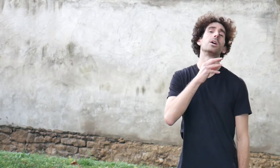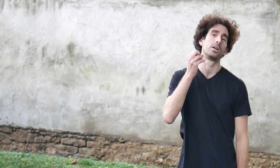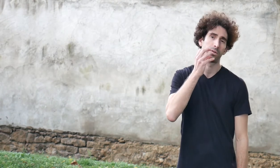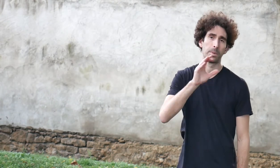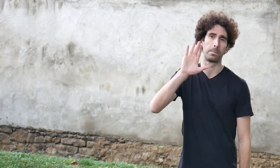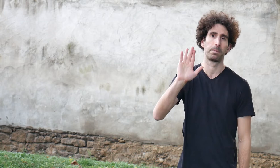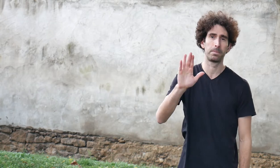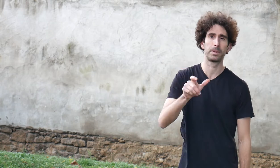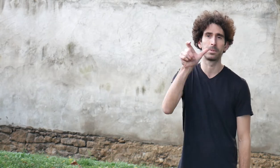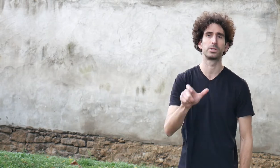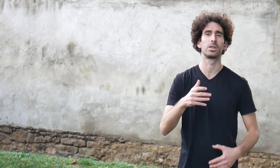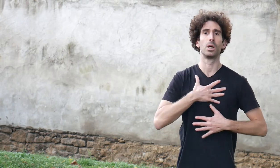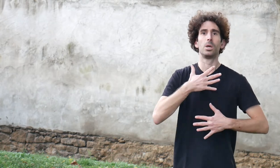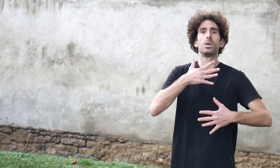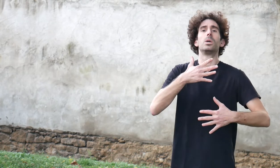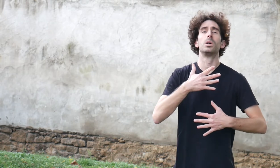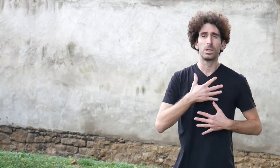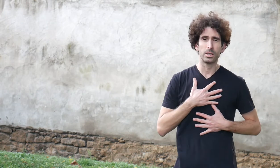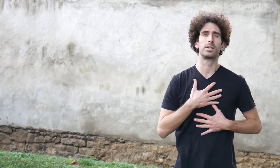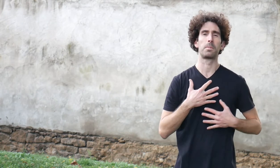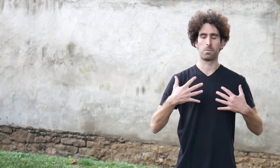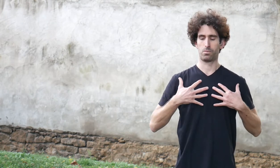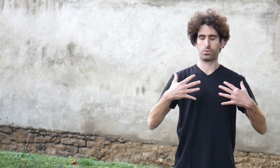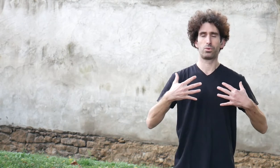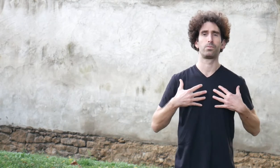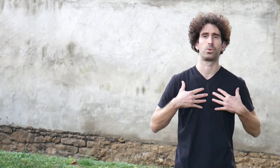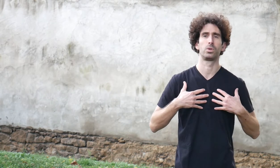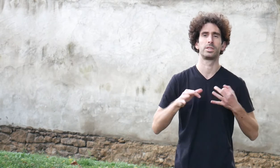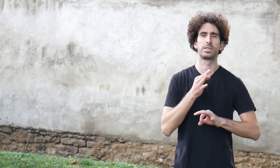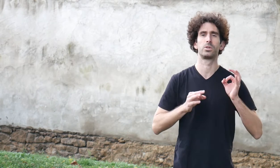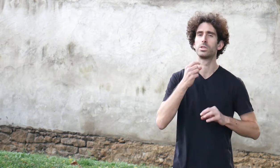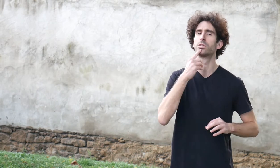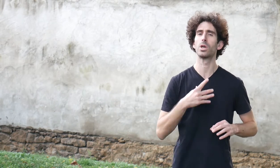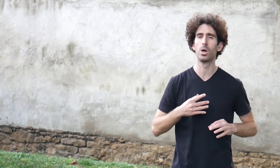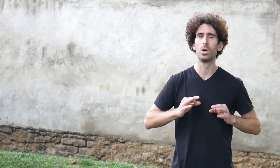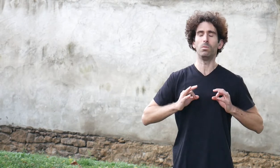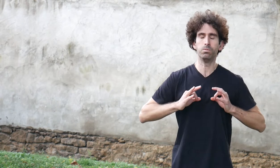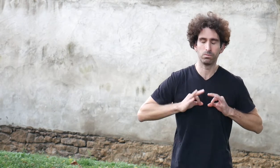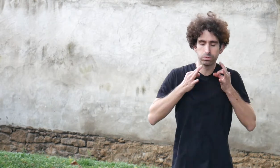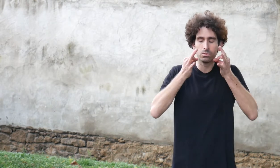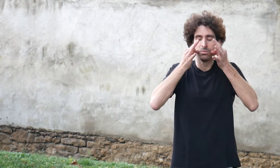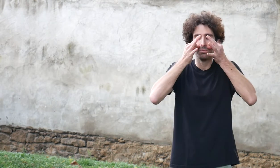il est souvent typique des personnes asthmatiques. Des cellules de sang sont expectorées par le nez depuis les poumons.